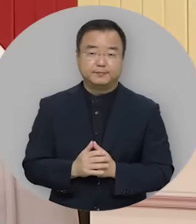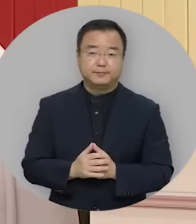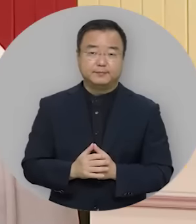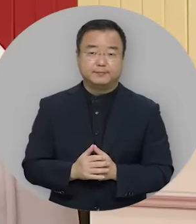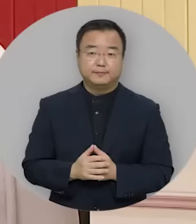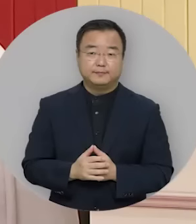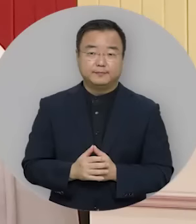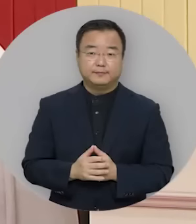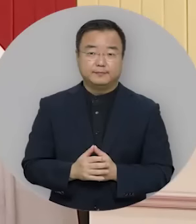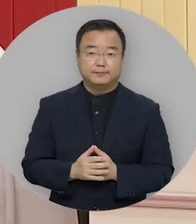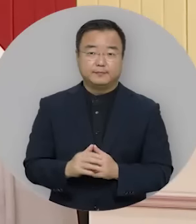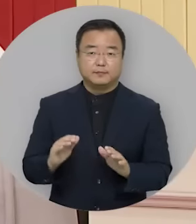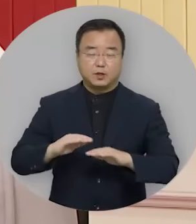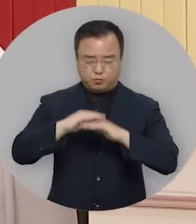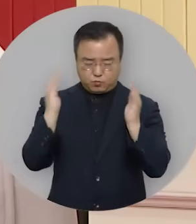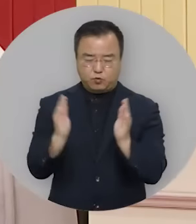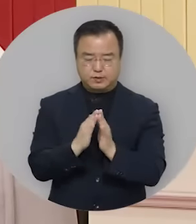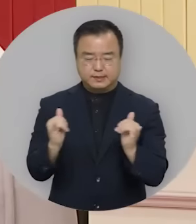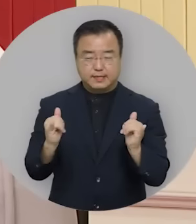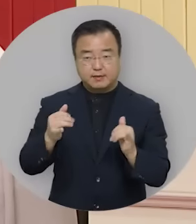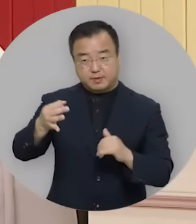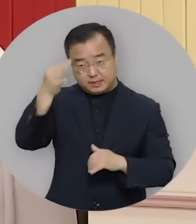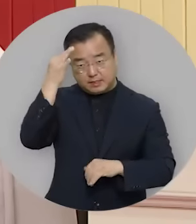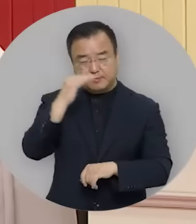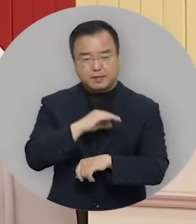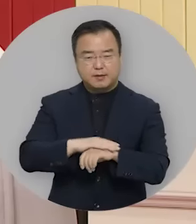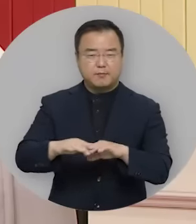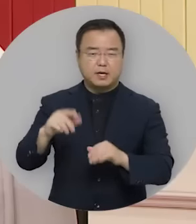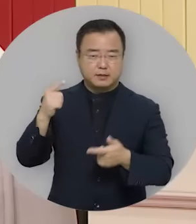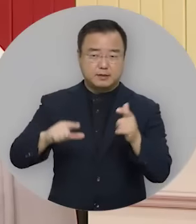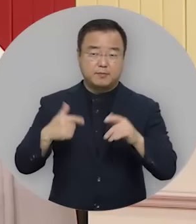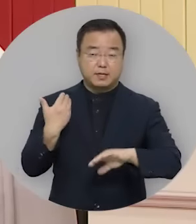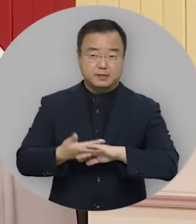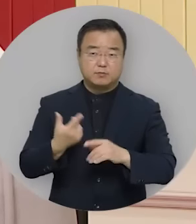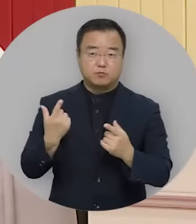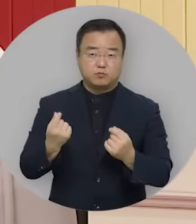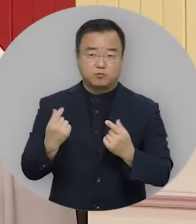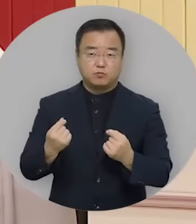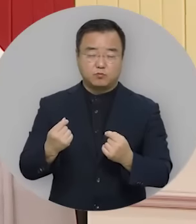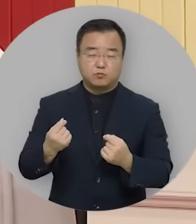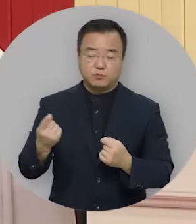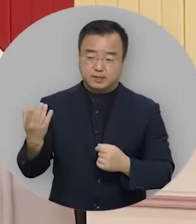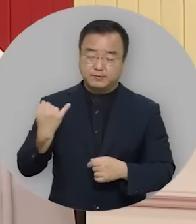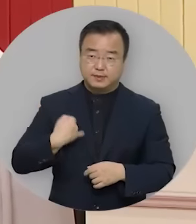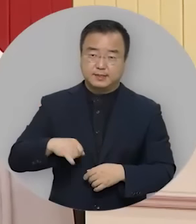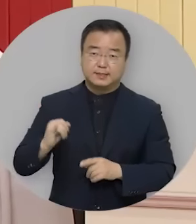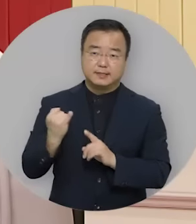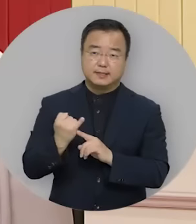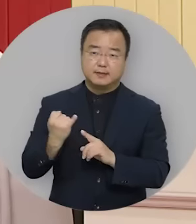사실 모두의 재능이 다 다르듯이 은혜 씨는 미술적인 감각을 갖고 태어난 겁니까?